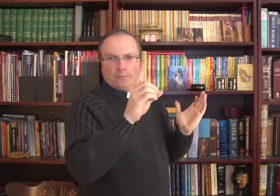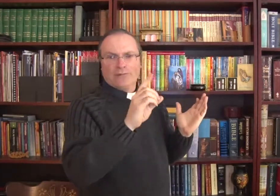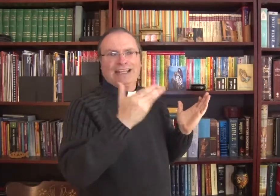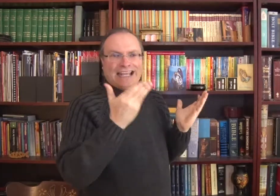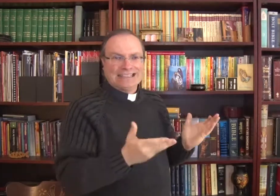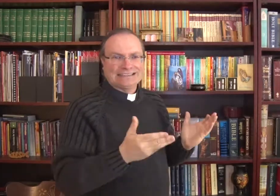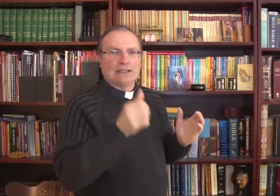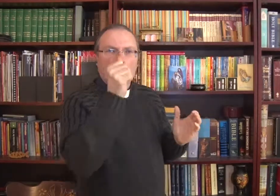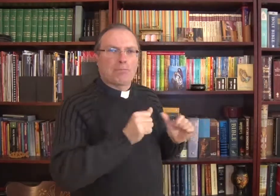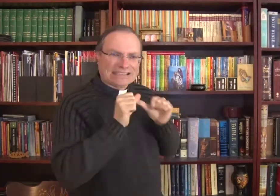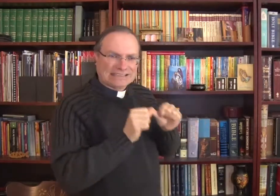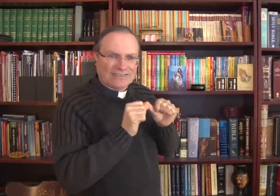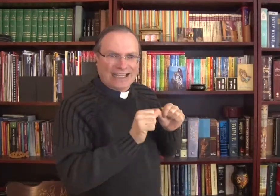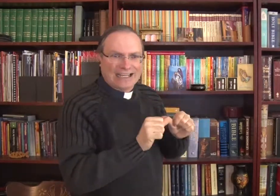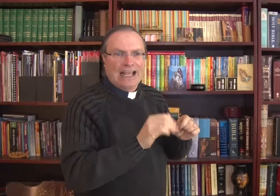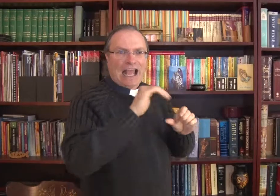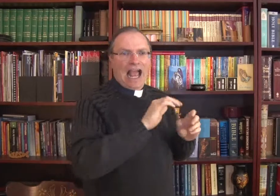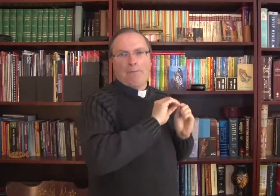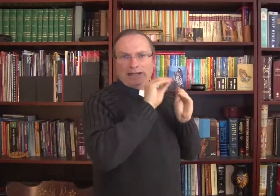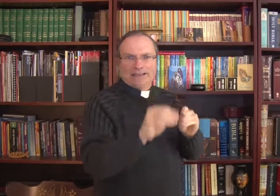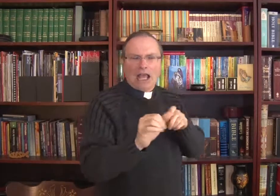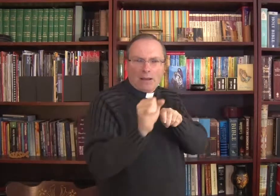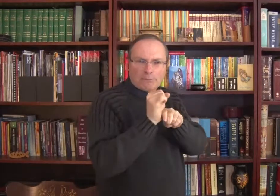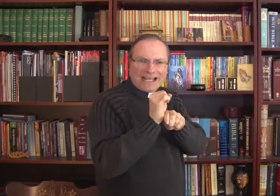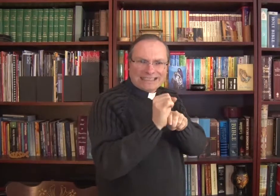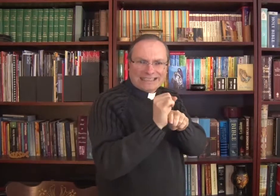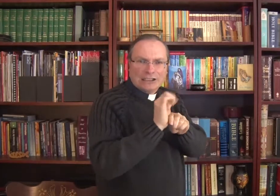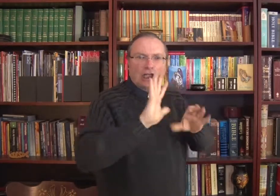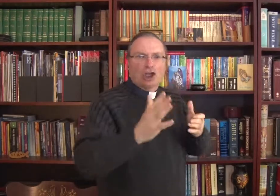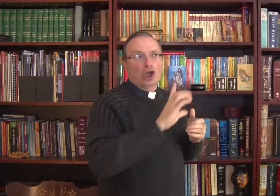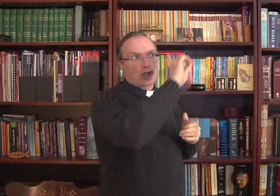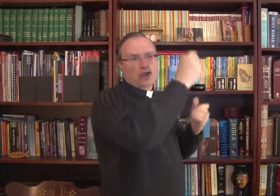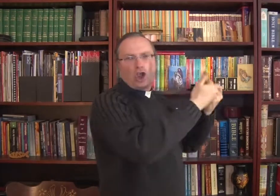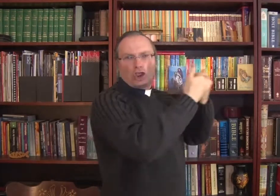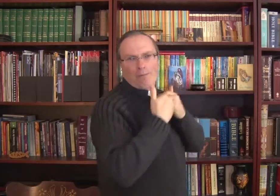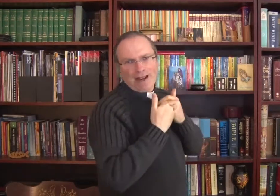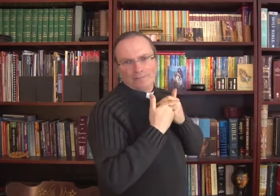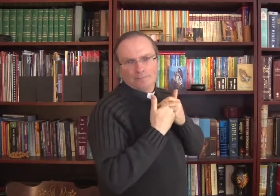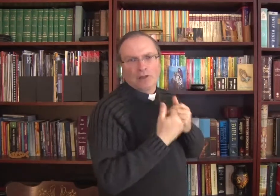et ainsi persévérer en mettant en pratique ce que Dieu demande;